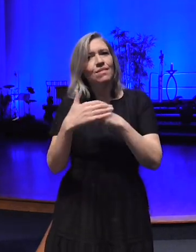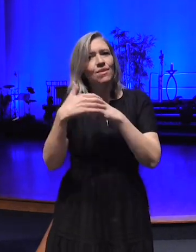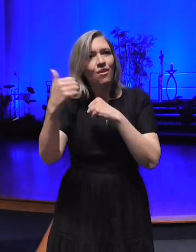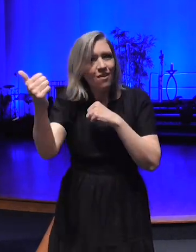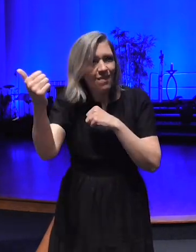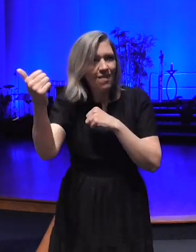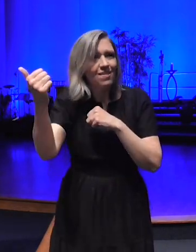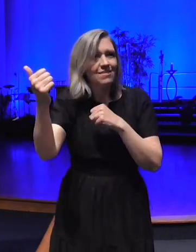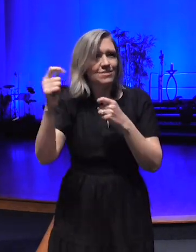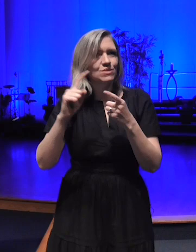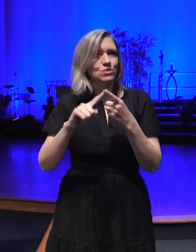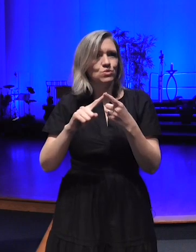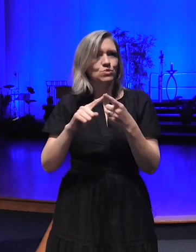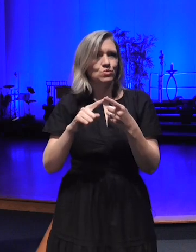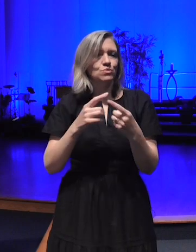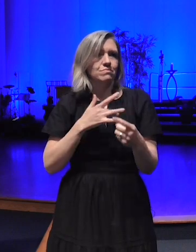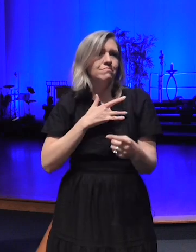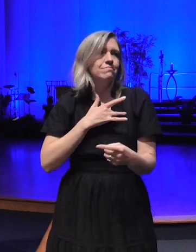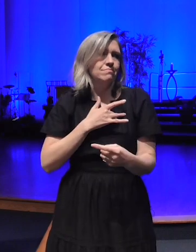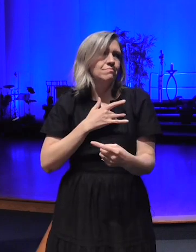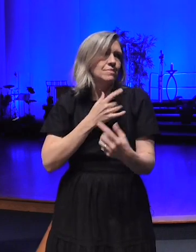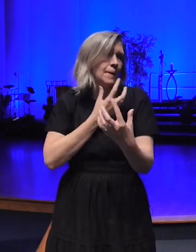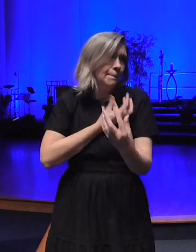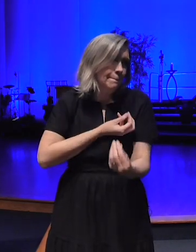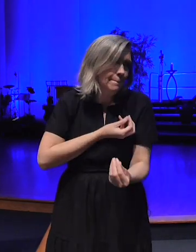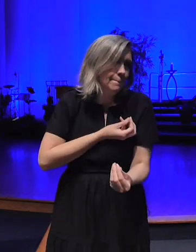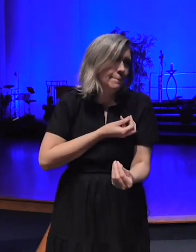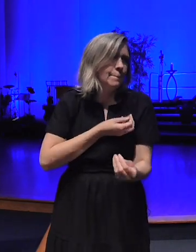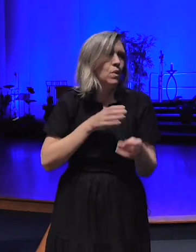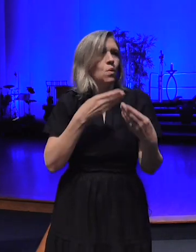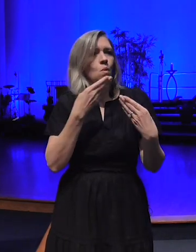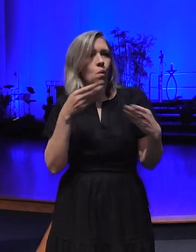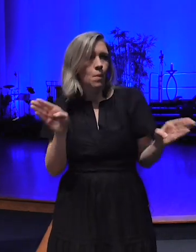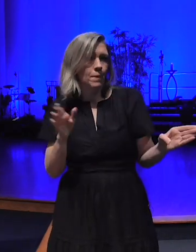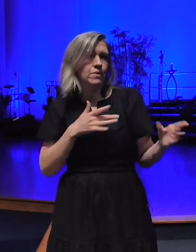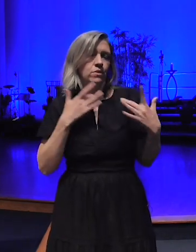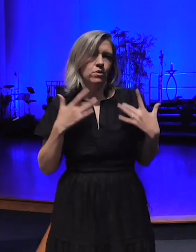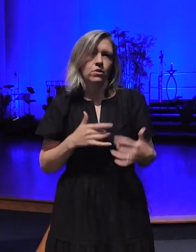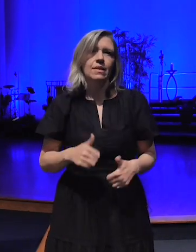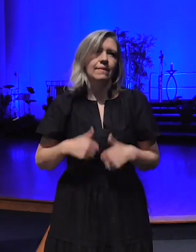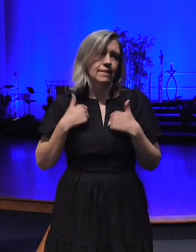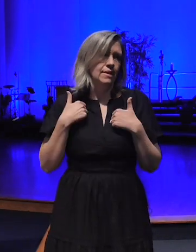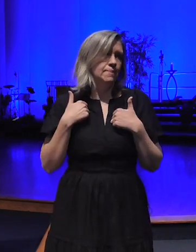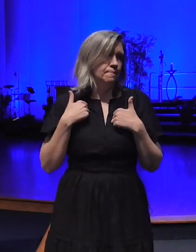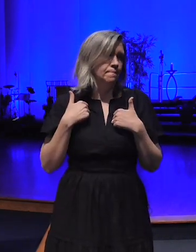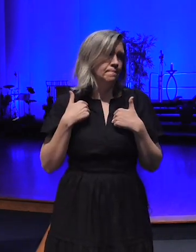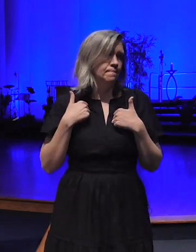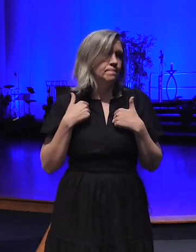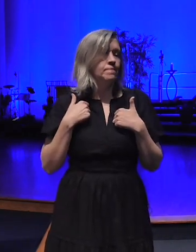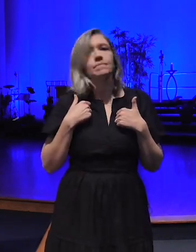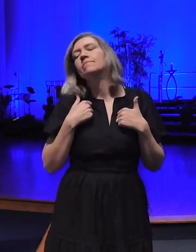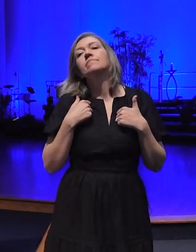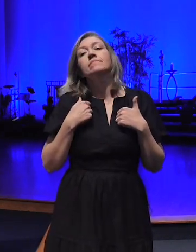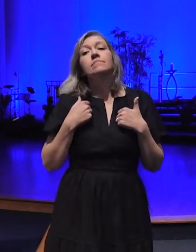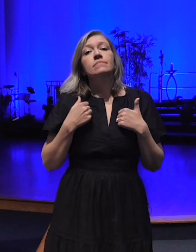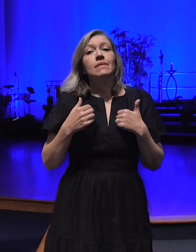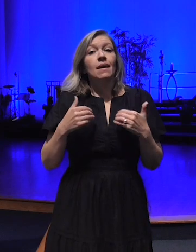a la compasión y a vivir con el corazón abierto. Ahora tuve una gran oportunidad de experimentar y estar en